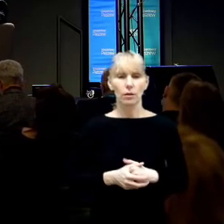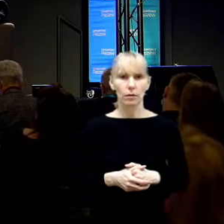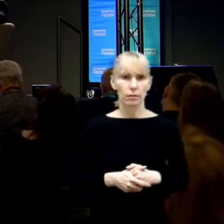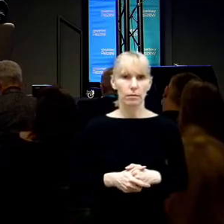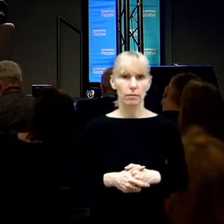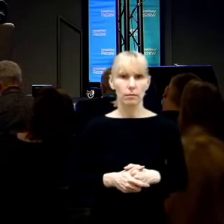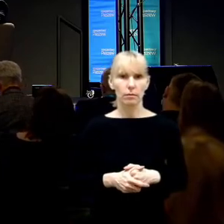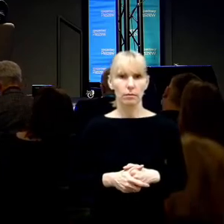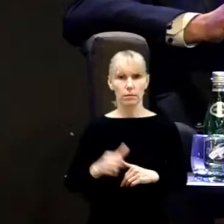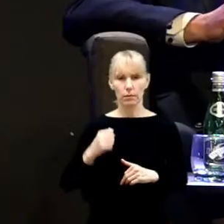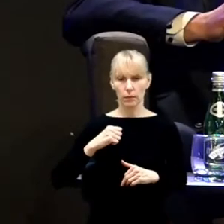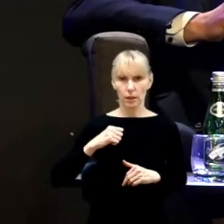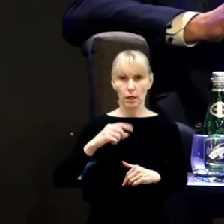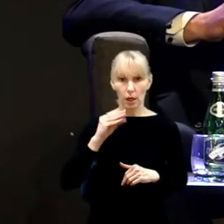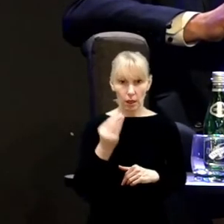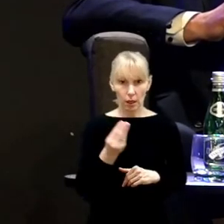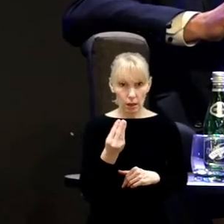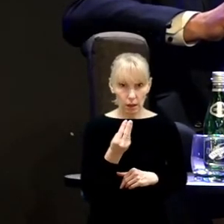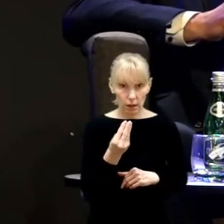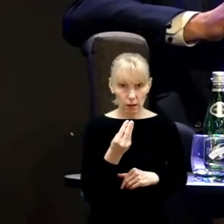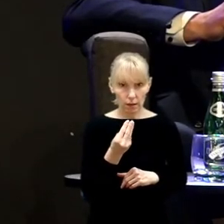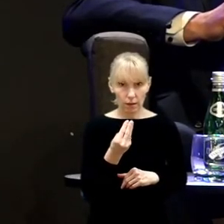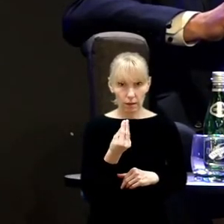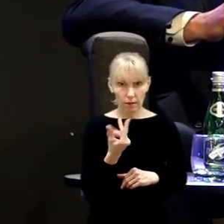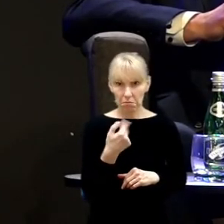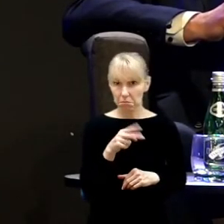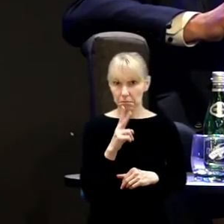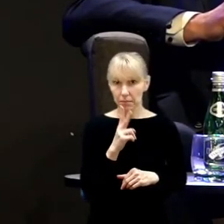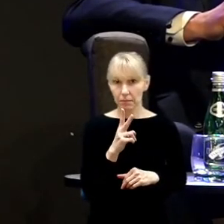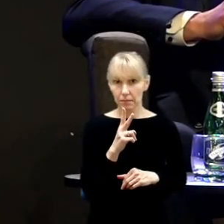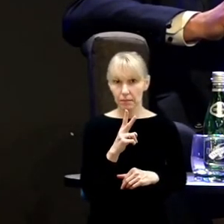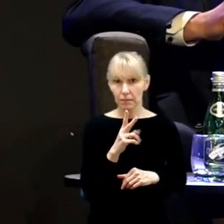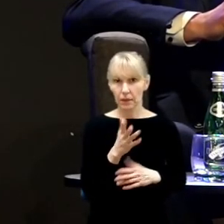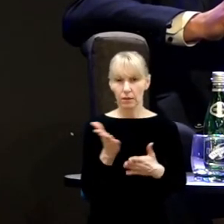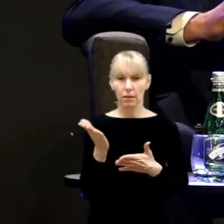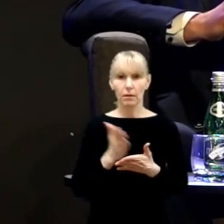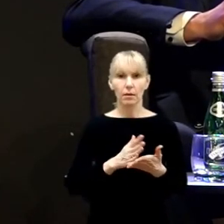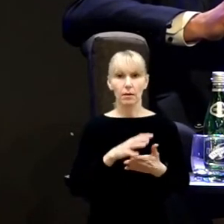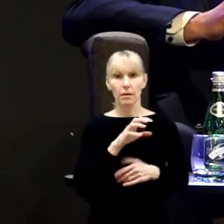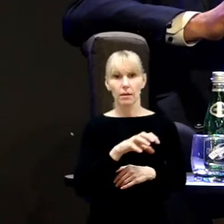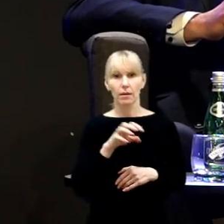Witam Państwa. Nie sądziłem, że podczas tego panelu będę musiał, od razu od samego początku,